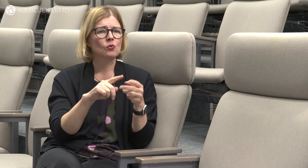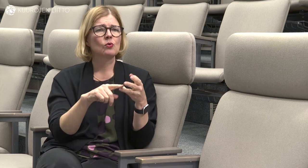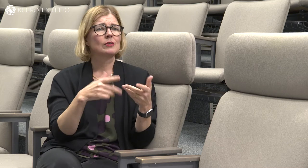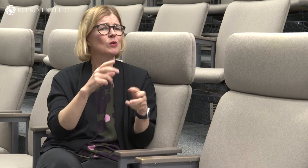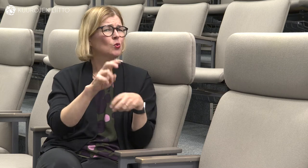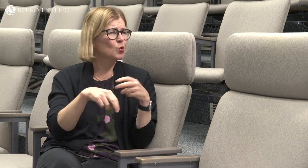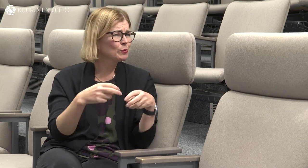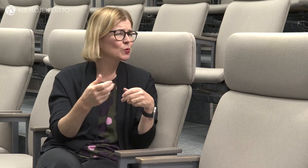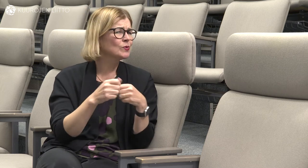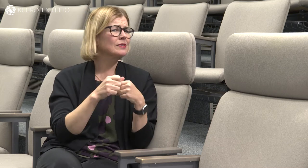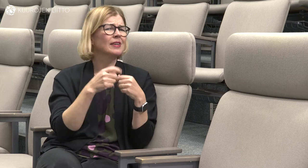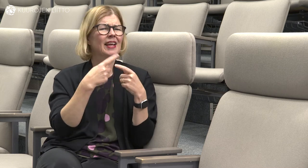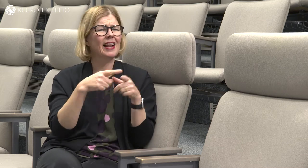Kielten tutkimustakin tulisi edistää.